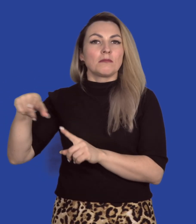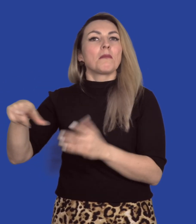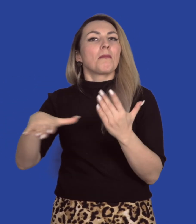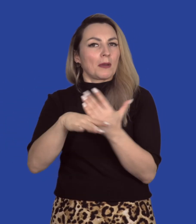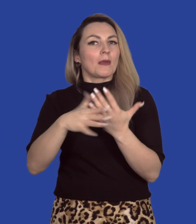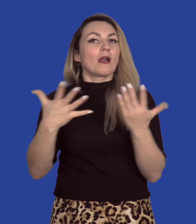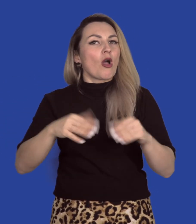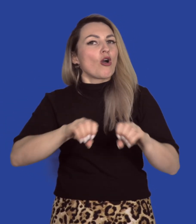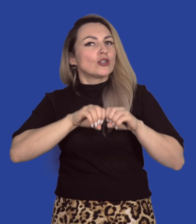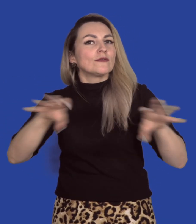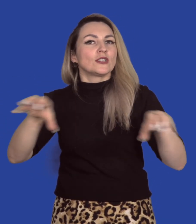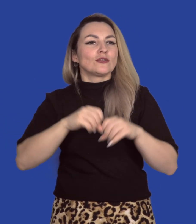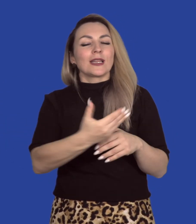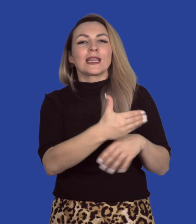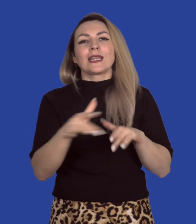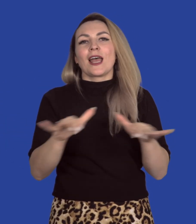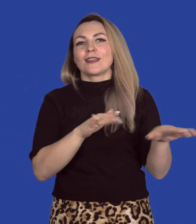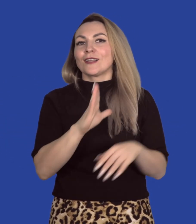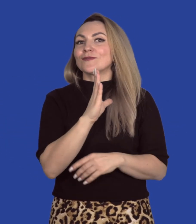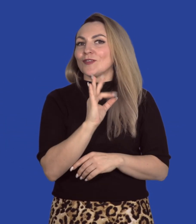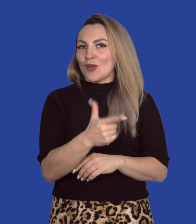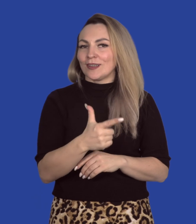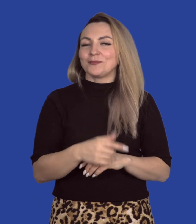РМГ поможет распространять информацию о деятельности ВОГ.